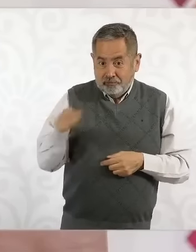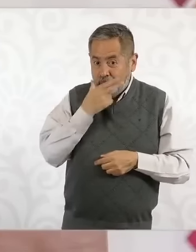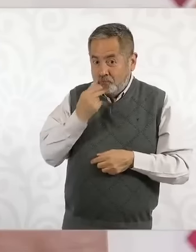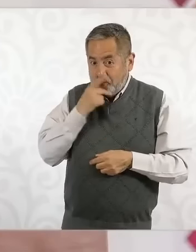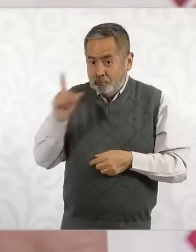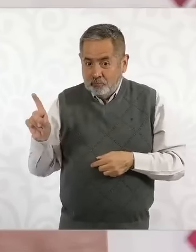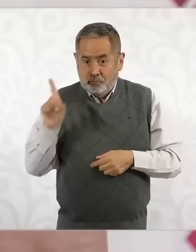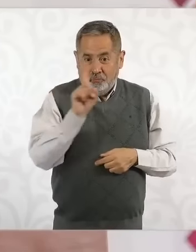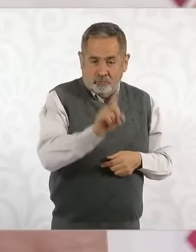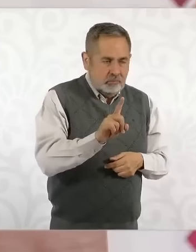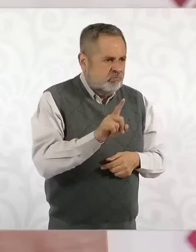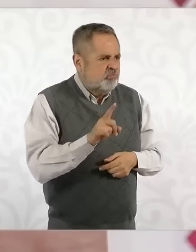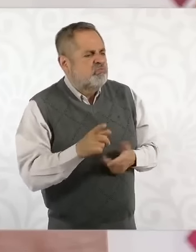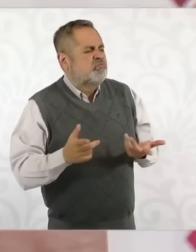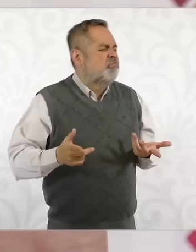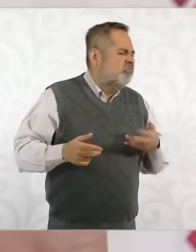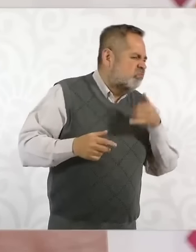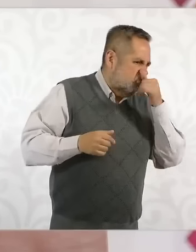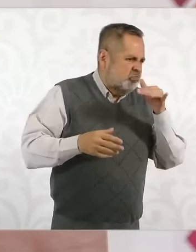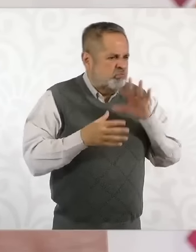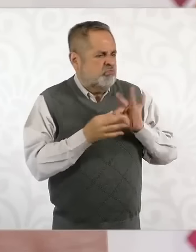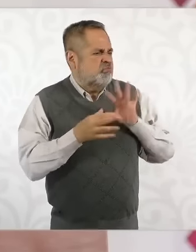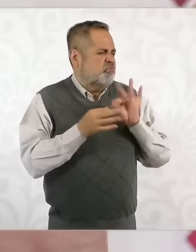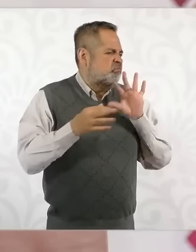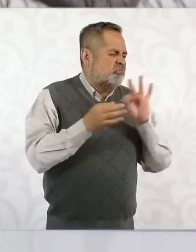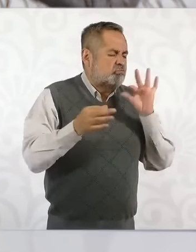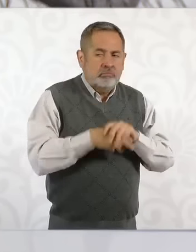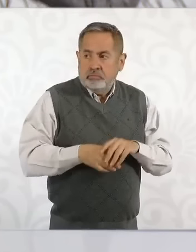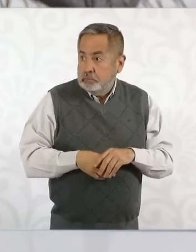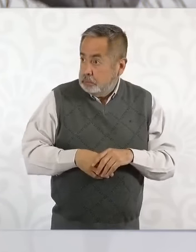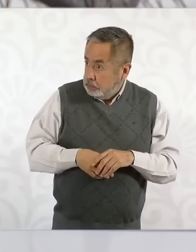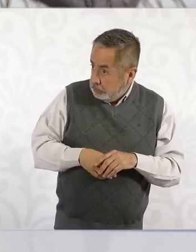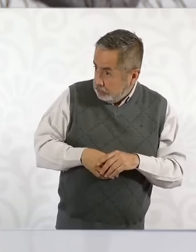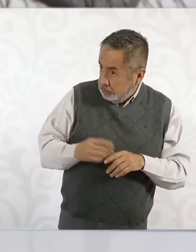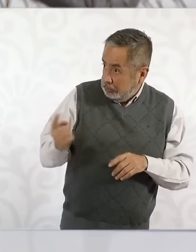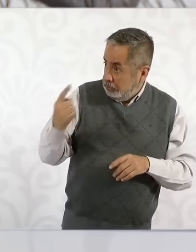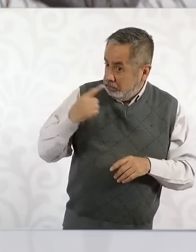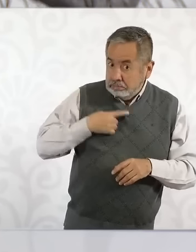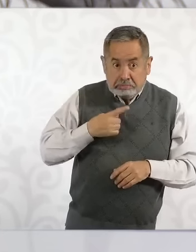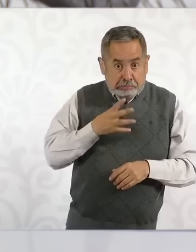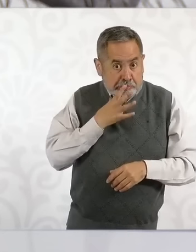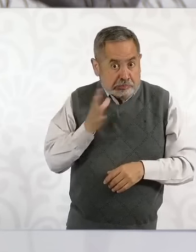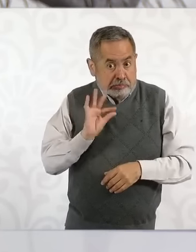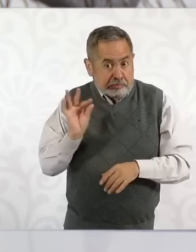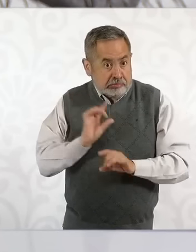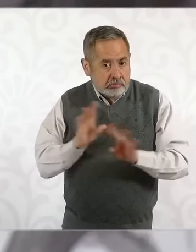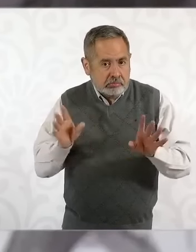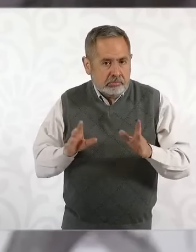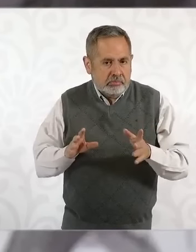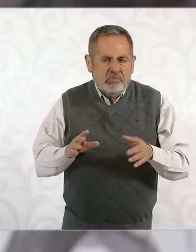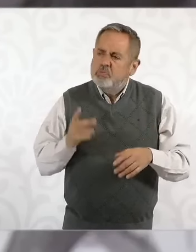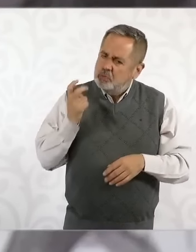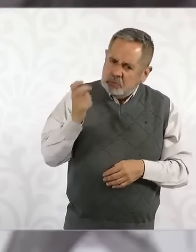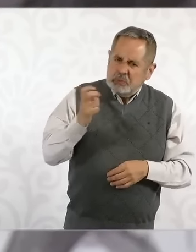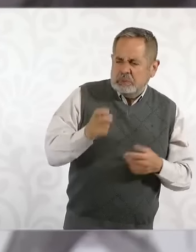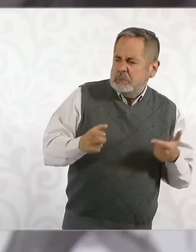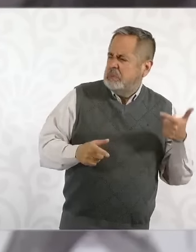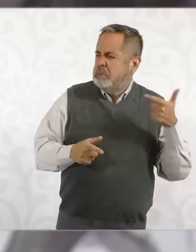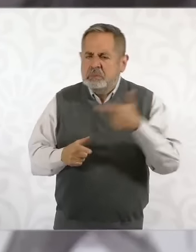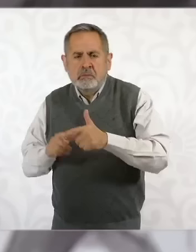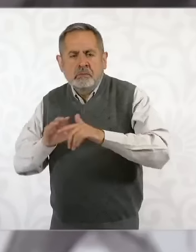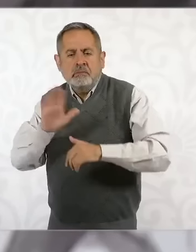criminal. Eh, sin embargo, pues es un es un crimen sumamente cobarde atribuido a esta célula criminal